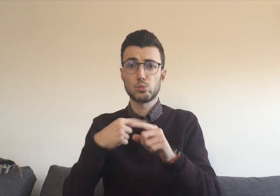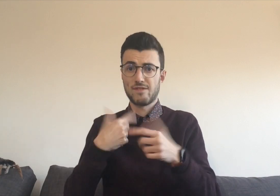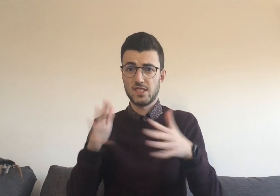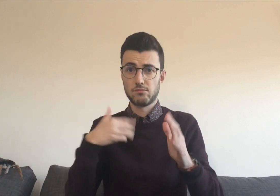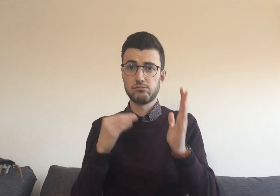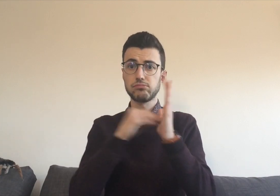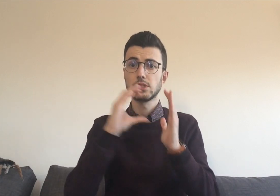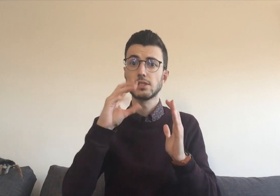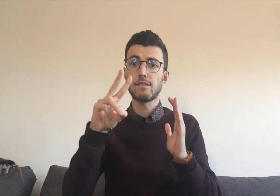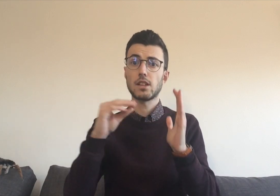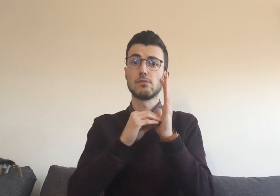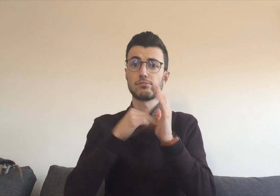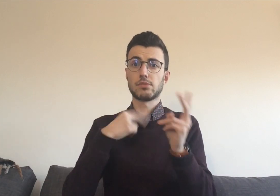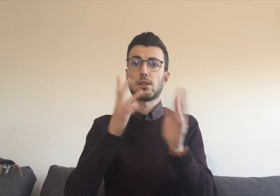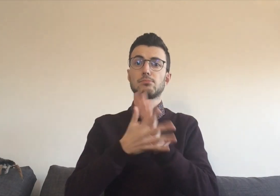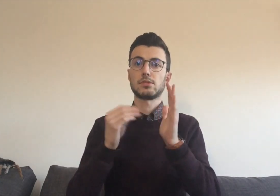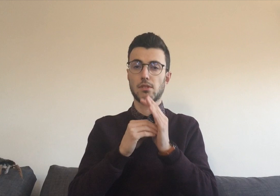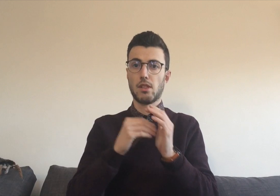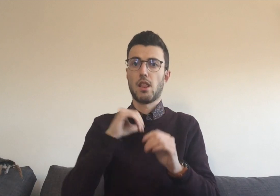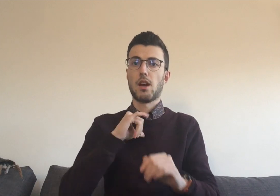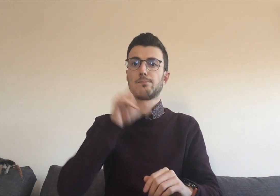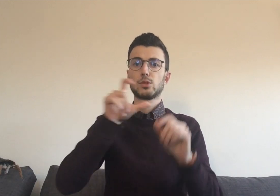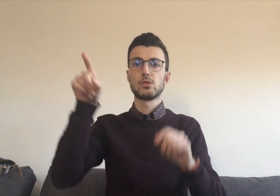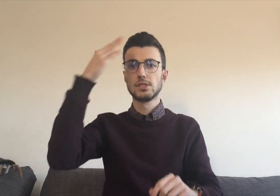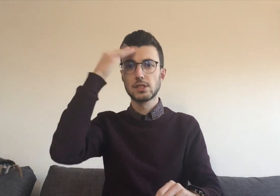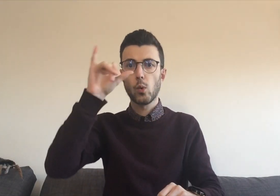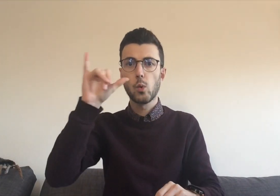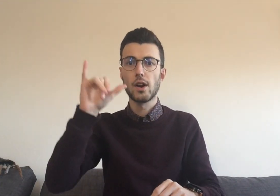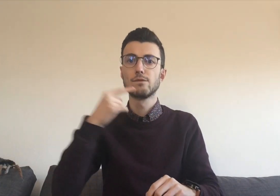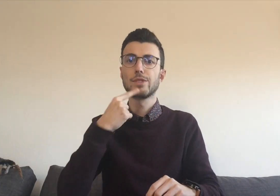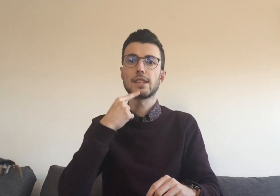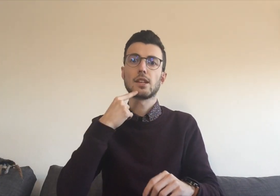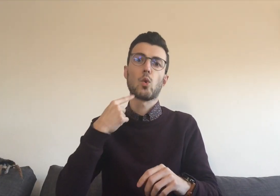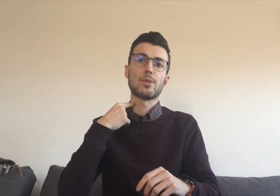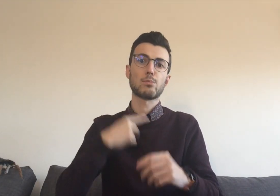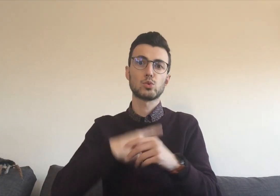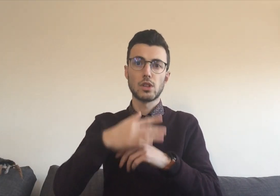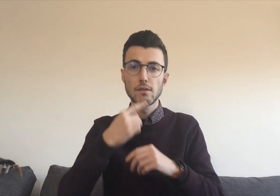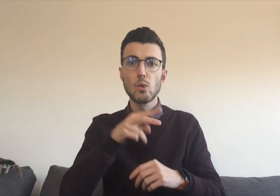J’ai d’ailleurs inscrit tout ça dans mon CV ! Il y a des employeurs qui connaissent les kots-à-projet et que cela signifie